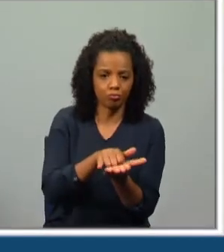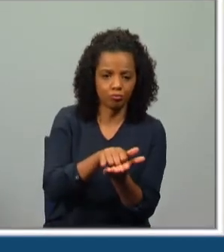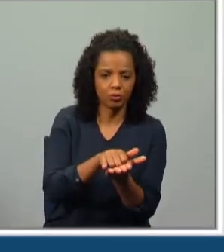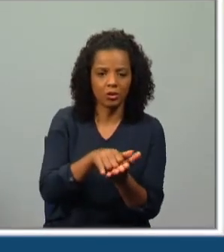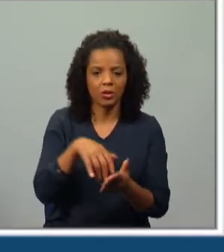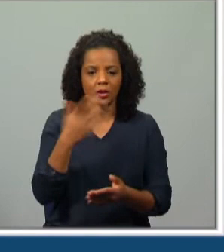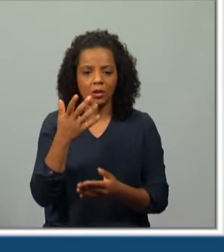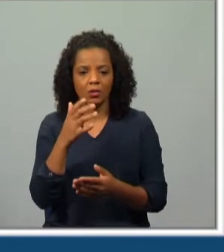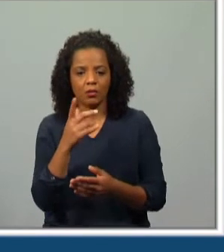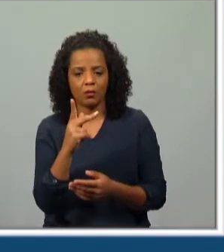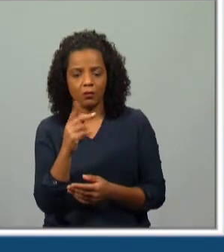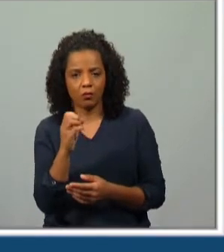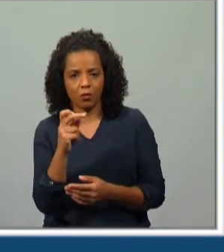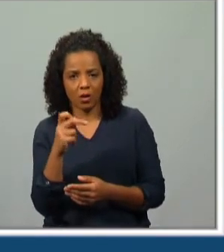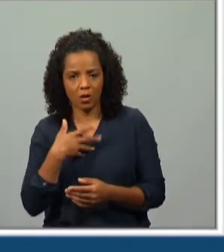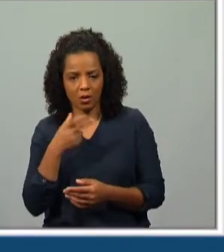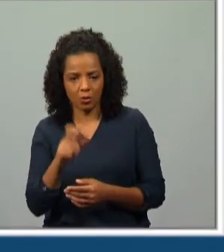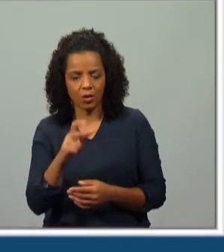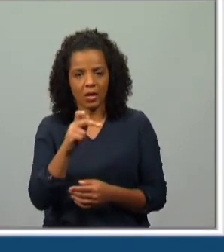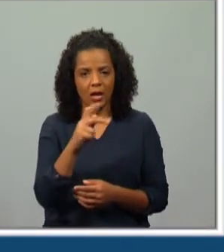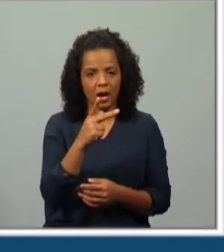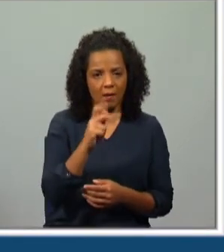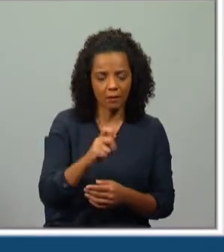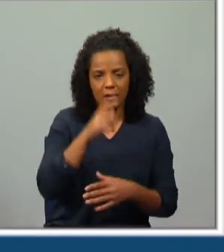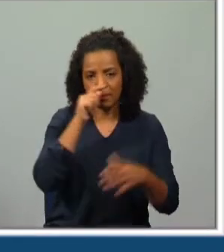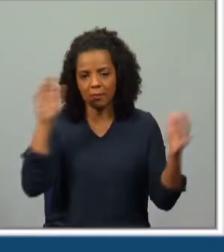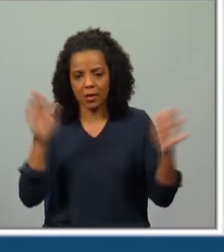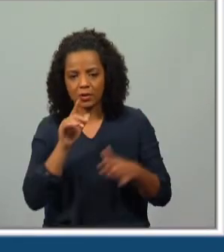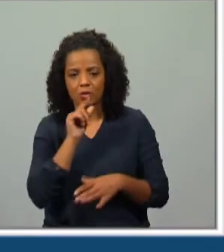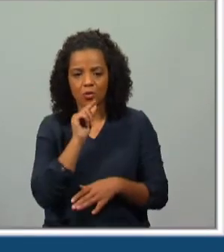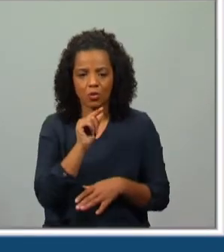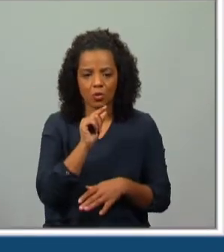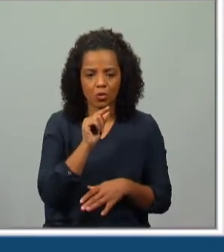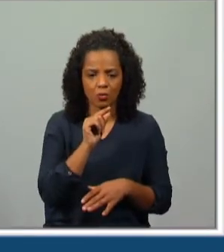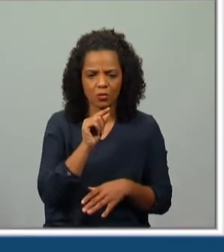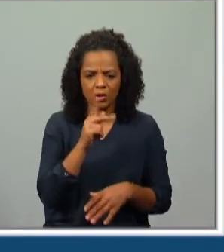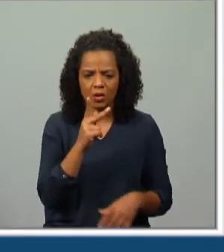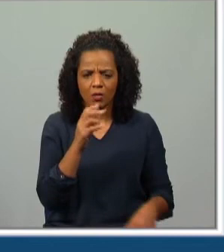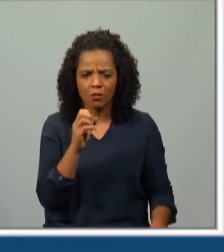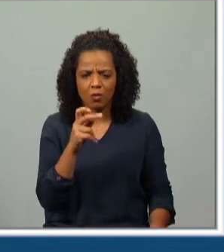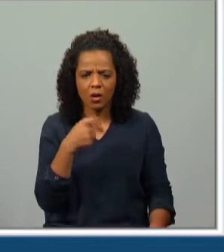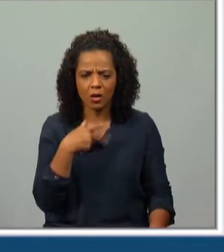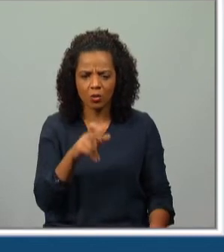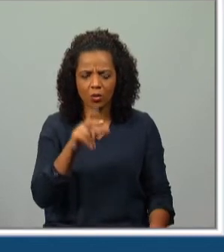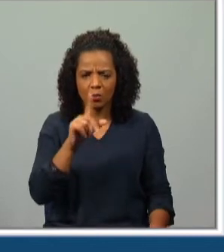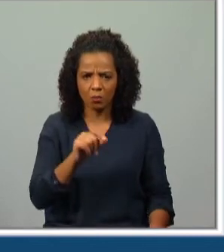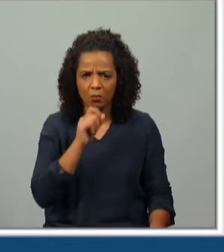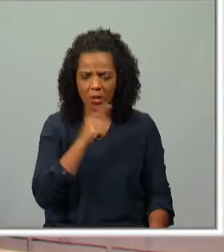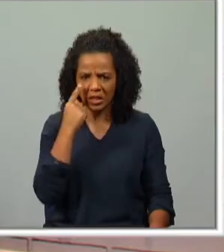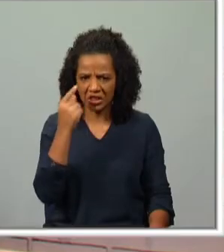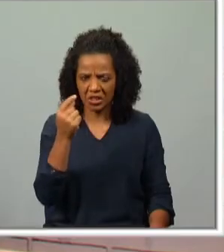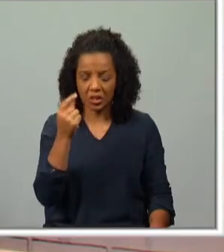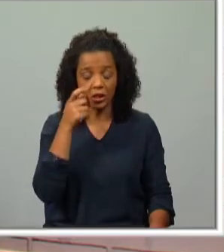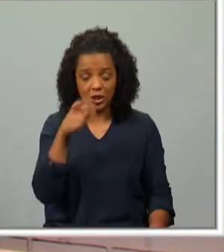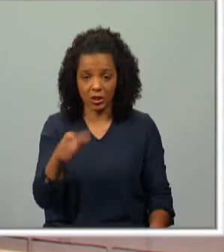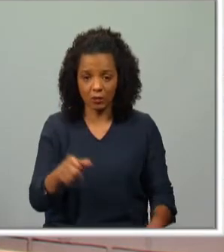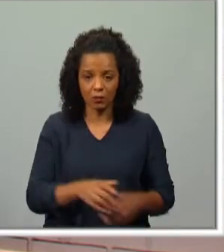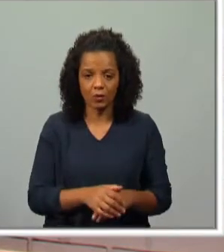voador ave pássaro nomes e livoador que pode ser um adjetivo aterrar voar planar 會飛的鳥 鳥的名字和 livoador 那可以是形容詞land fly soar